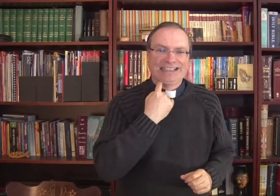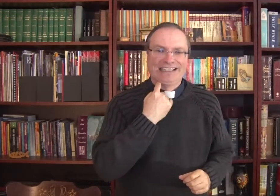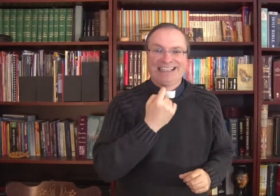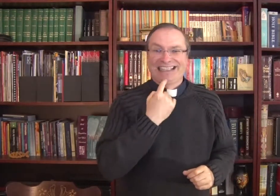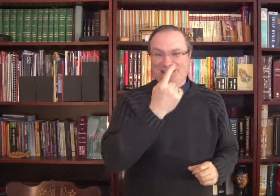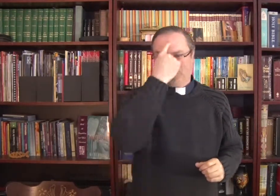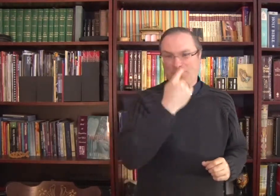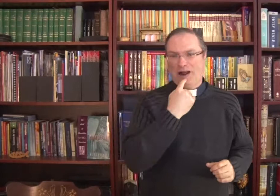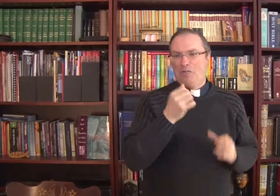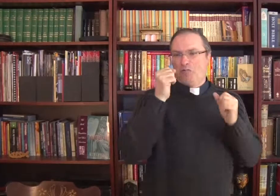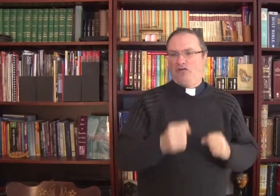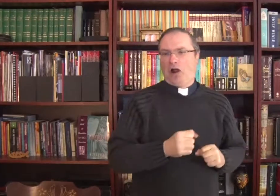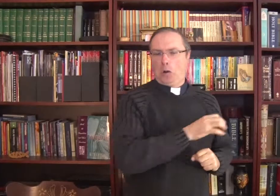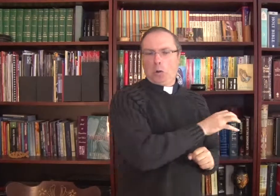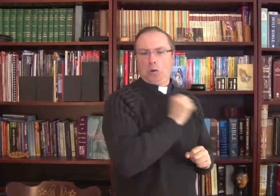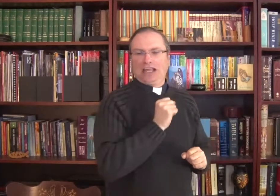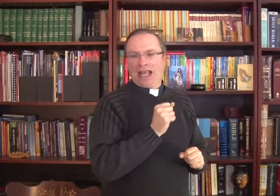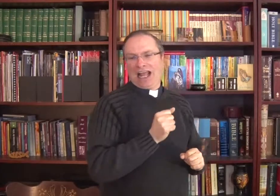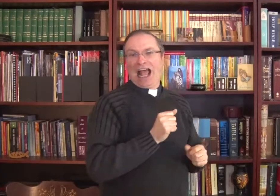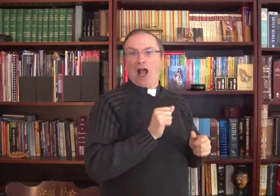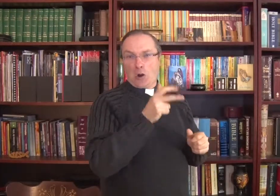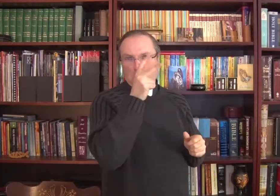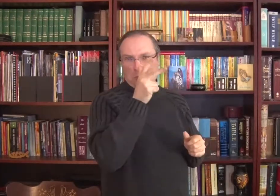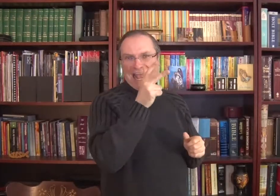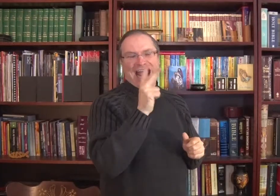qui croit pouvoir utiliser l'apparence de la lumière